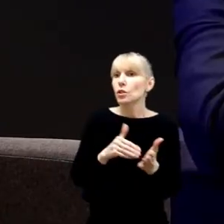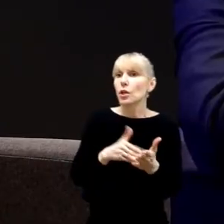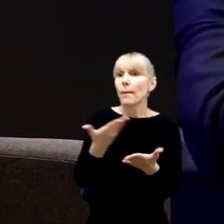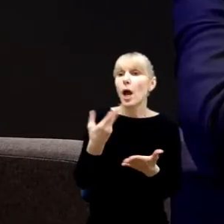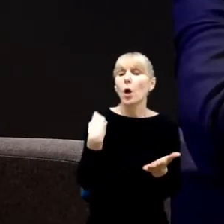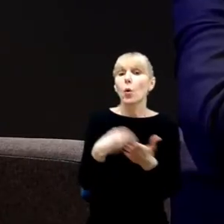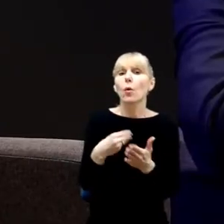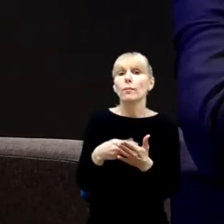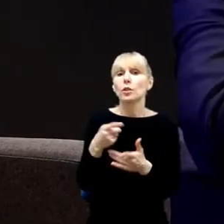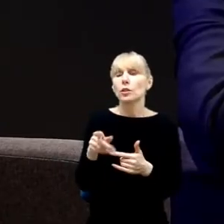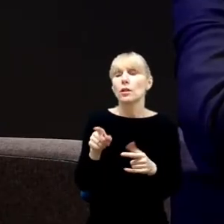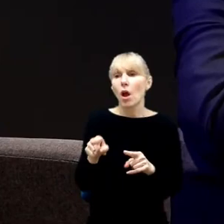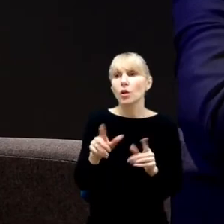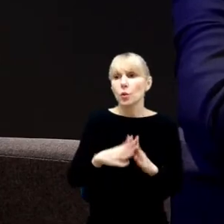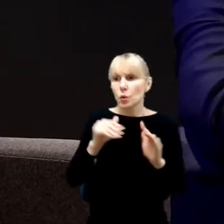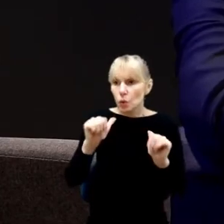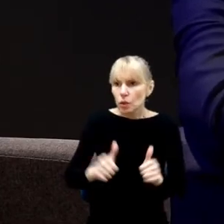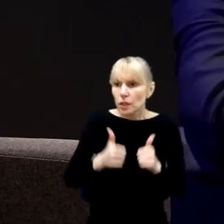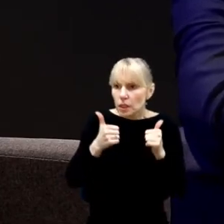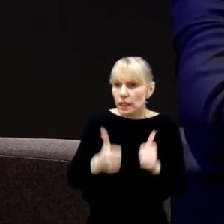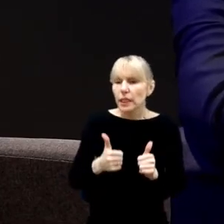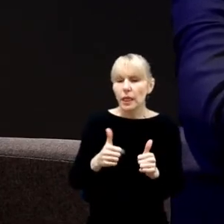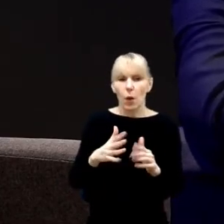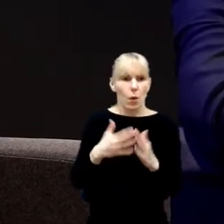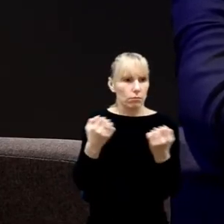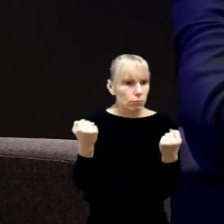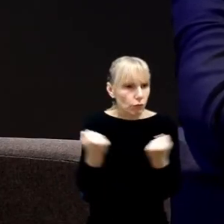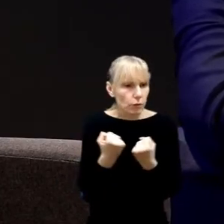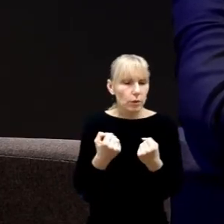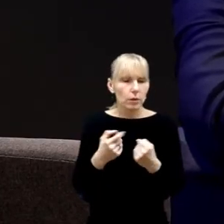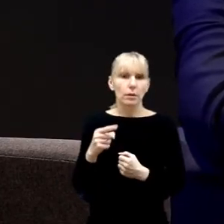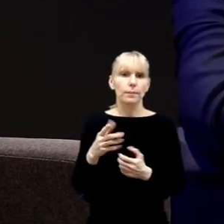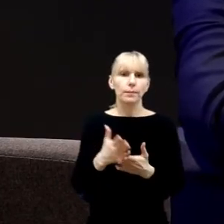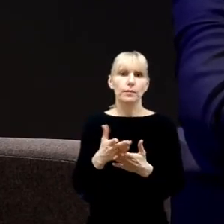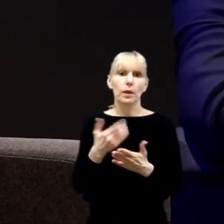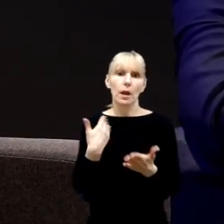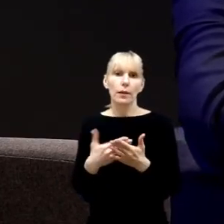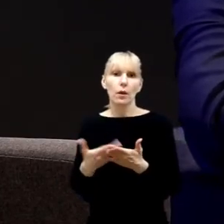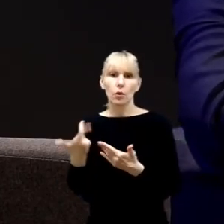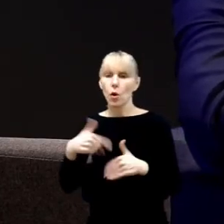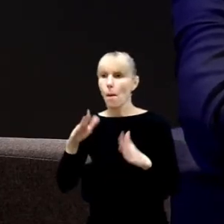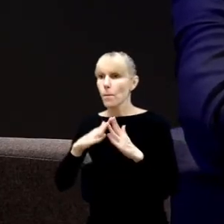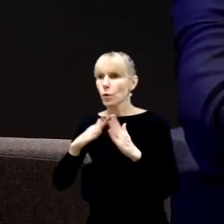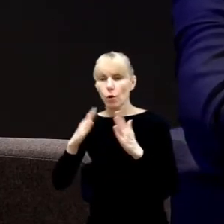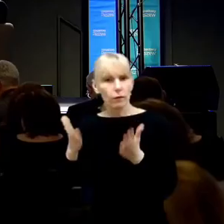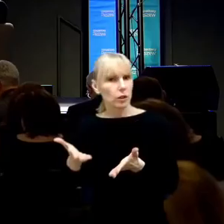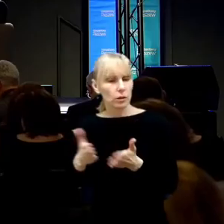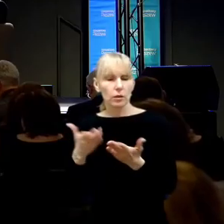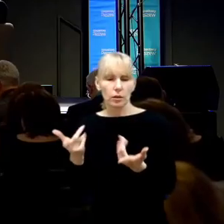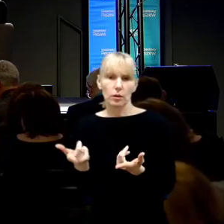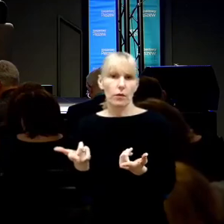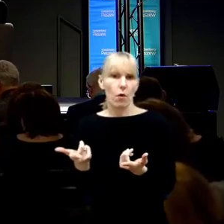i niestety to budownictwo nie należy do najtańszych. Czy zawsze wam się udaje to jakość utrzymywać?